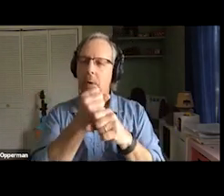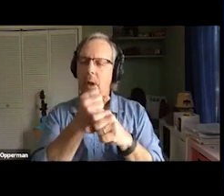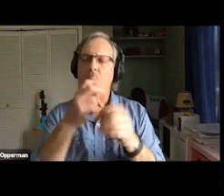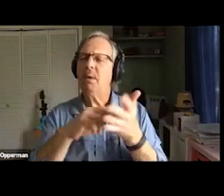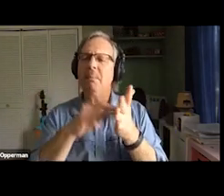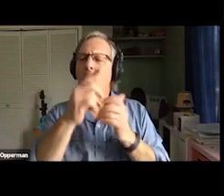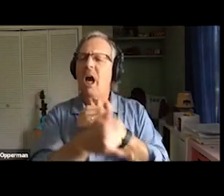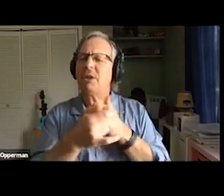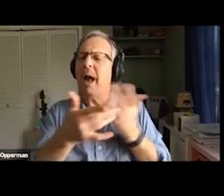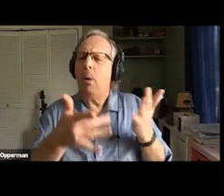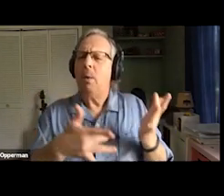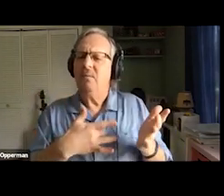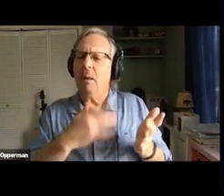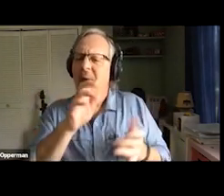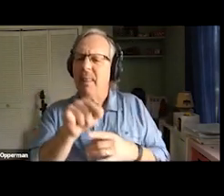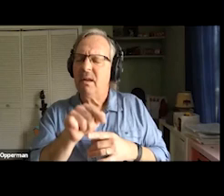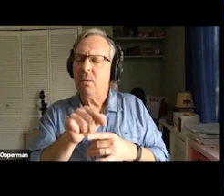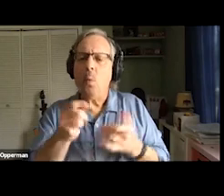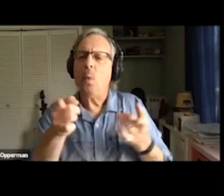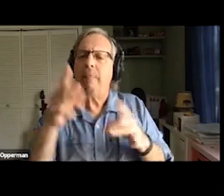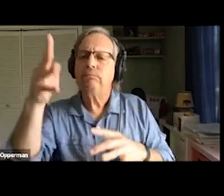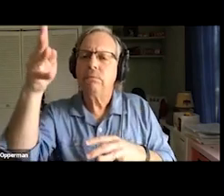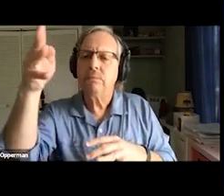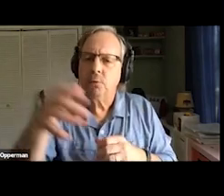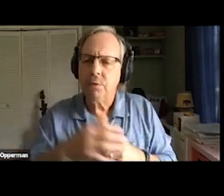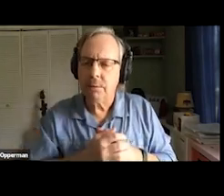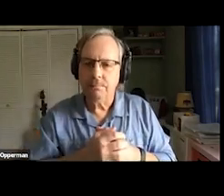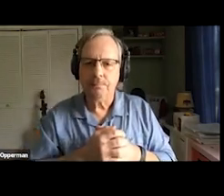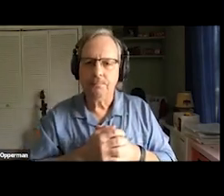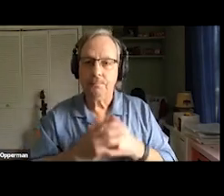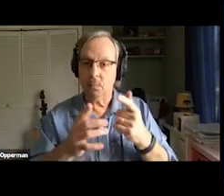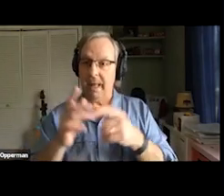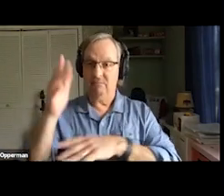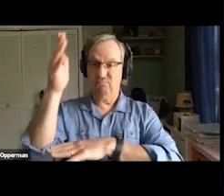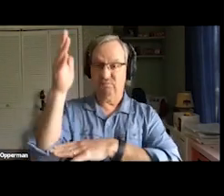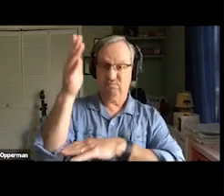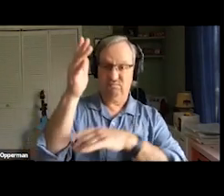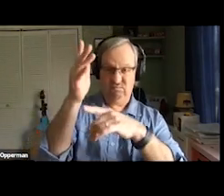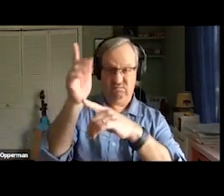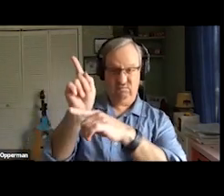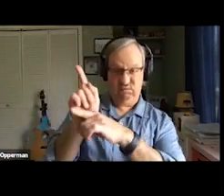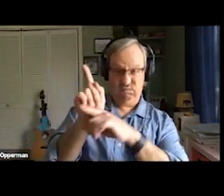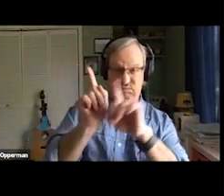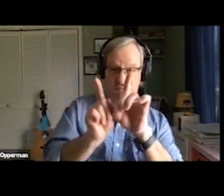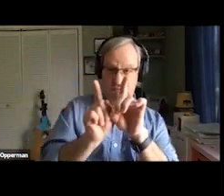¿Cómo deberíamos sentirnos ante todo esto? ¿A dónde vamos? Bueno, esta estatua es una pista. Tenemos que hacerlo mejor.